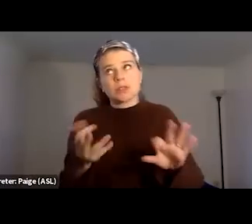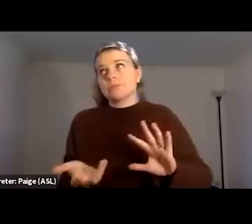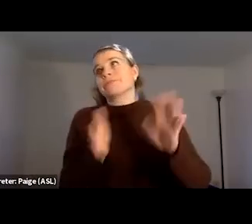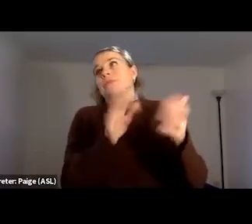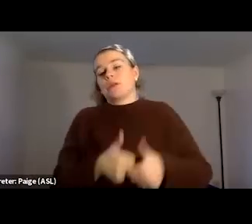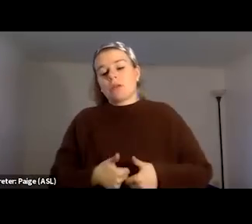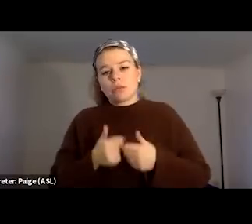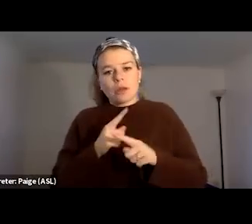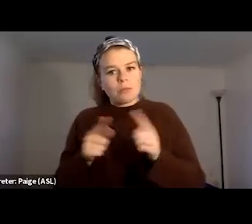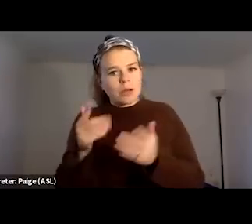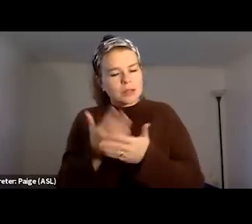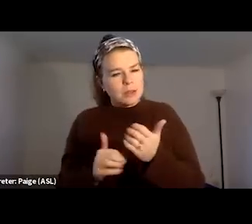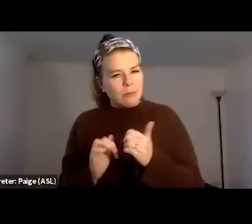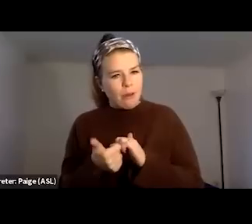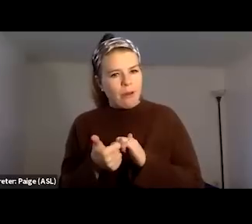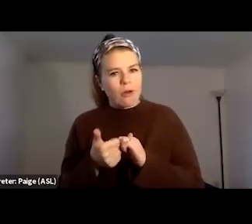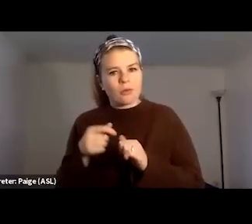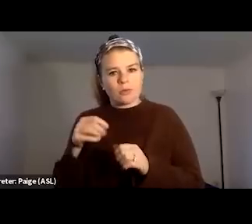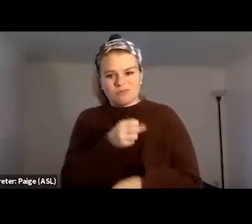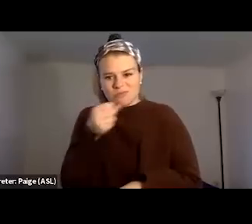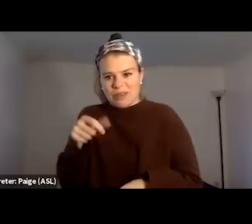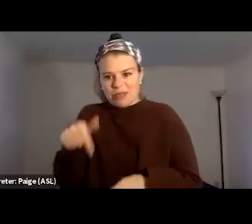pero de alguna manera, cuando están en este sistema, se vuelve diferente.